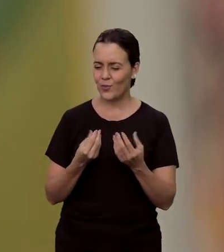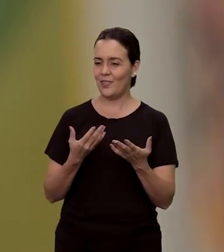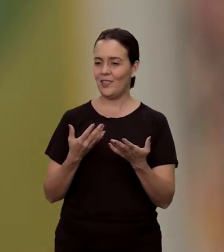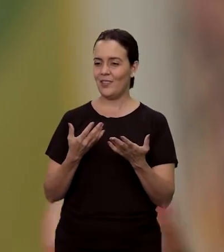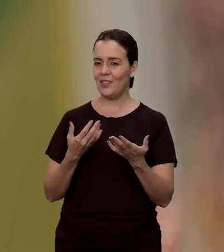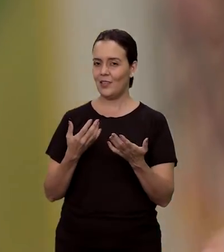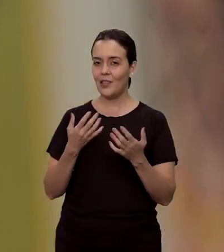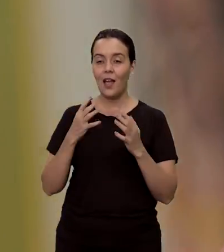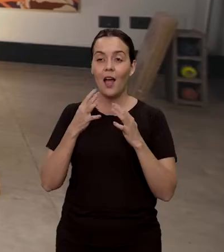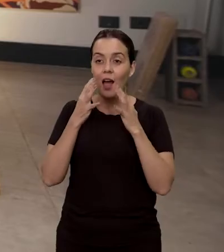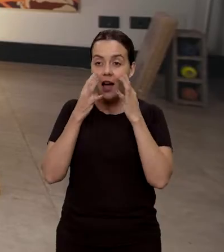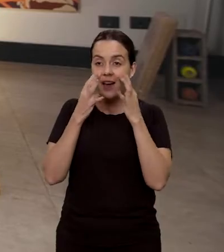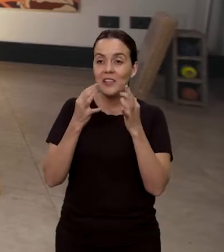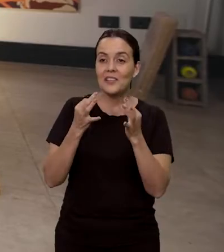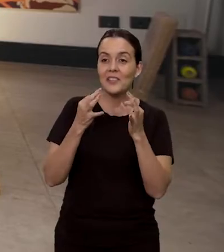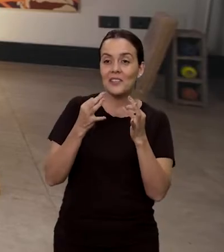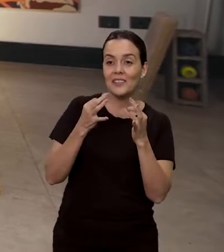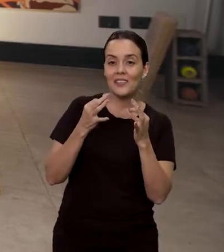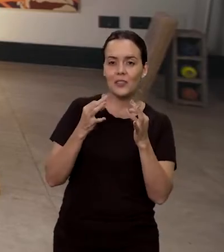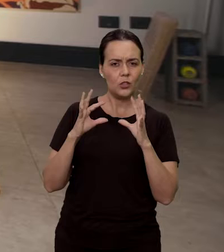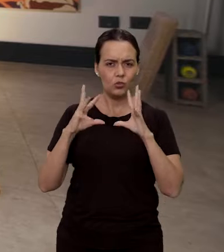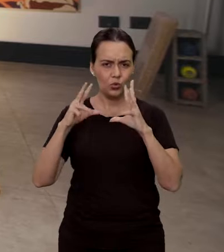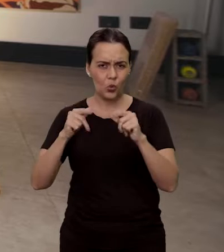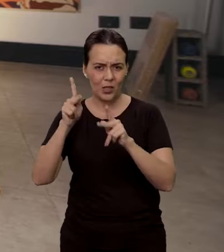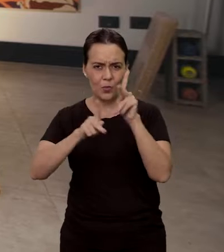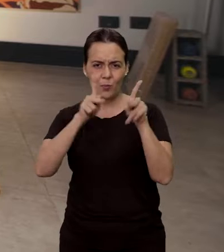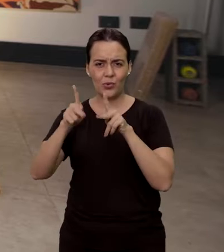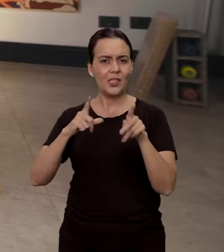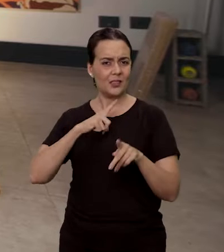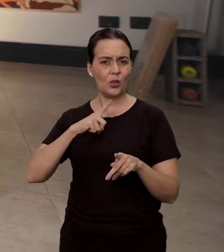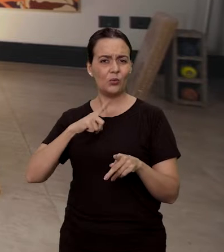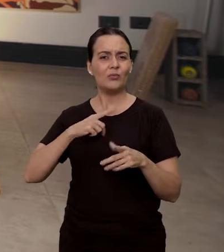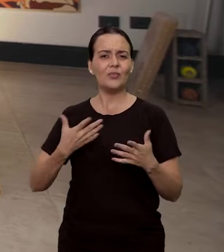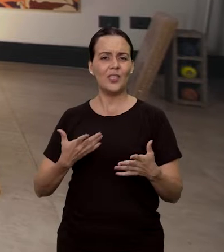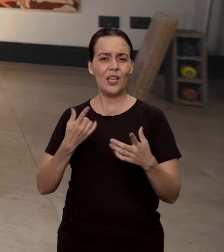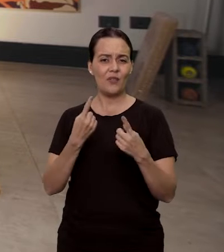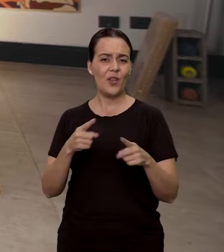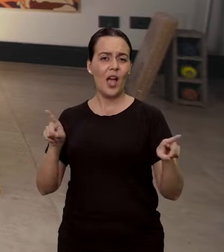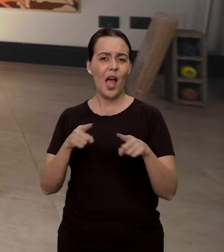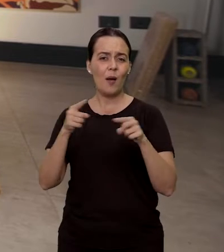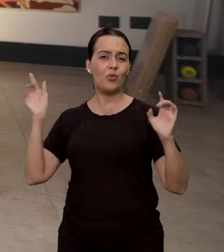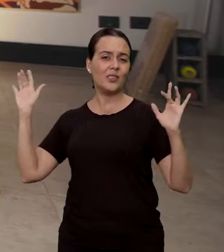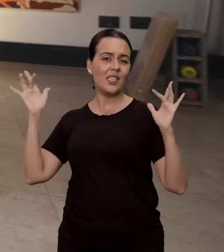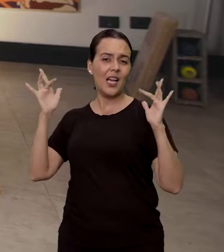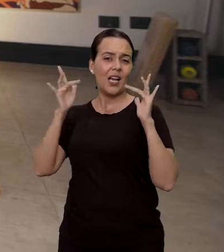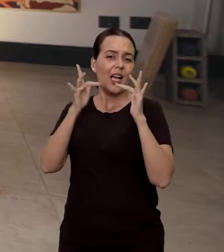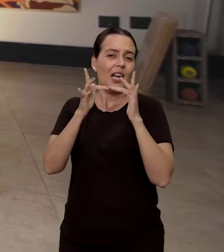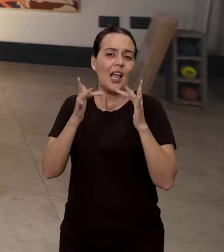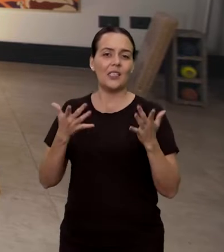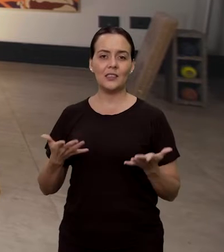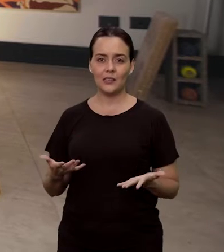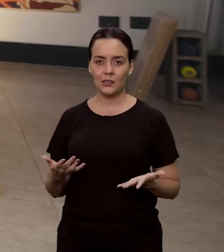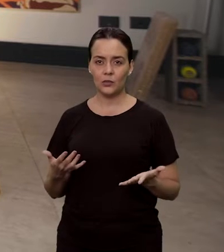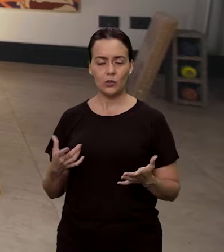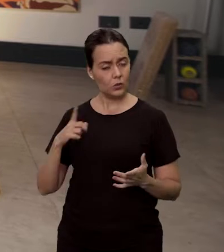Mas todos os povos construíram música clássica. [Mônica] Claro, né? Tem essa ideia do erudita. [Katiúscia] Isso, o que é o clássico, o que é o clássico para o africano,